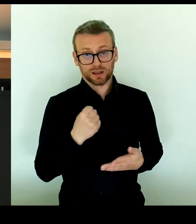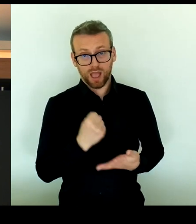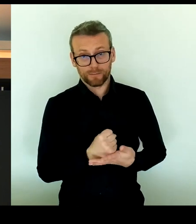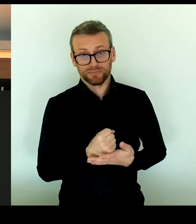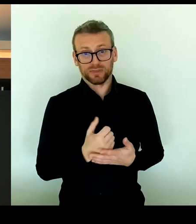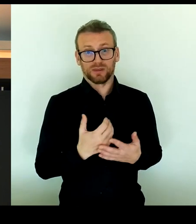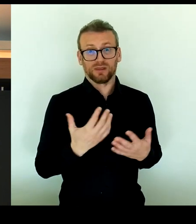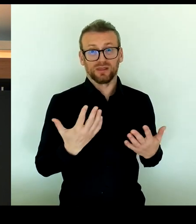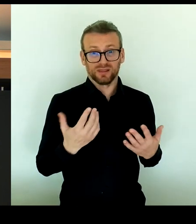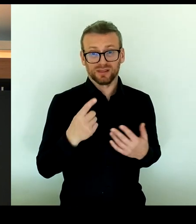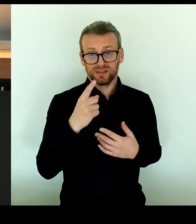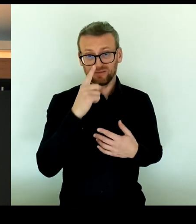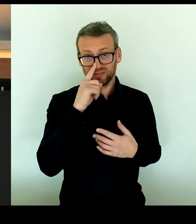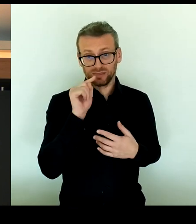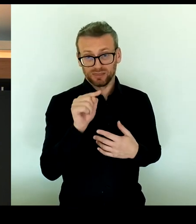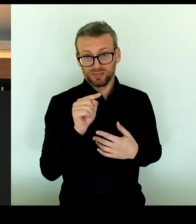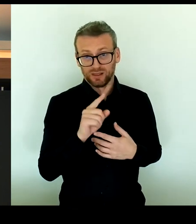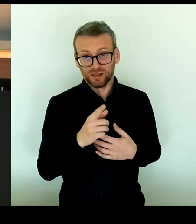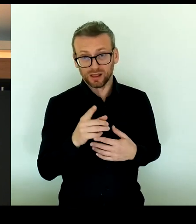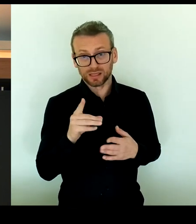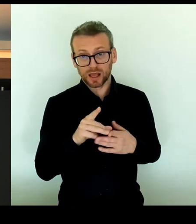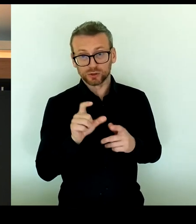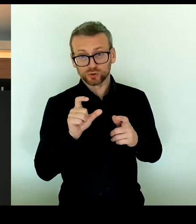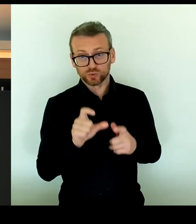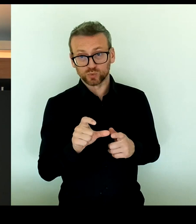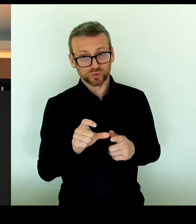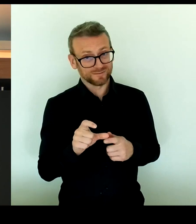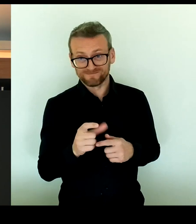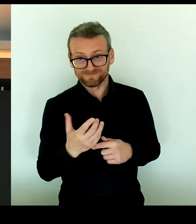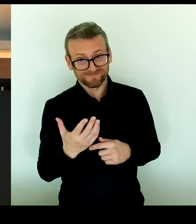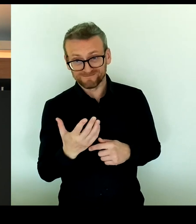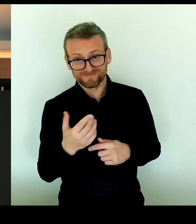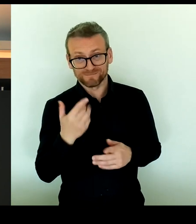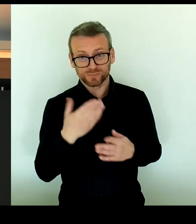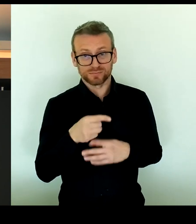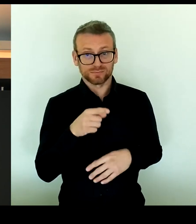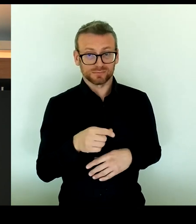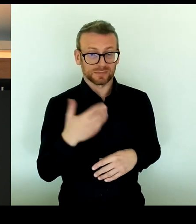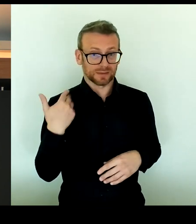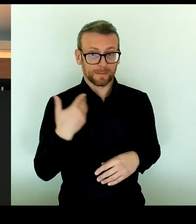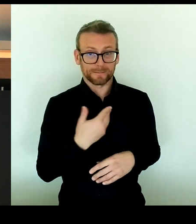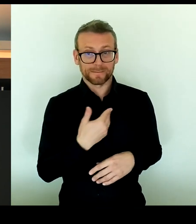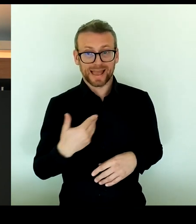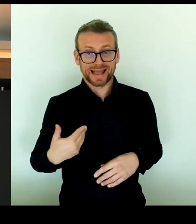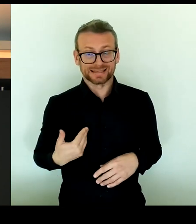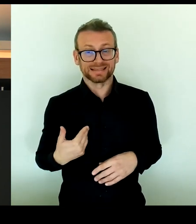von Corona anging und ausgerechnet dieser Gesundheitsminister war alles andere als ein